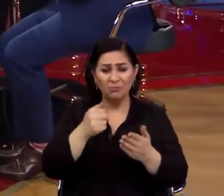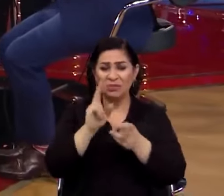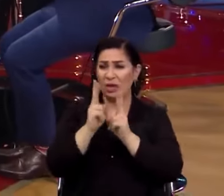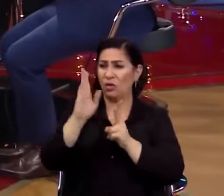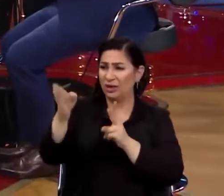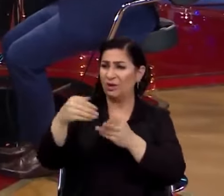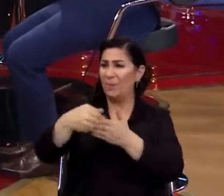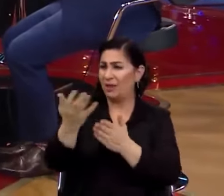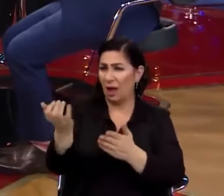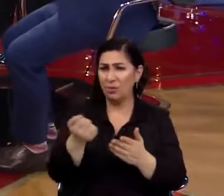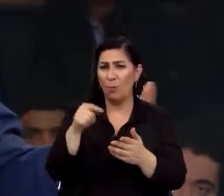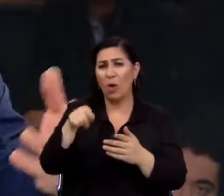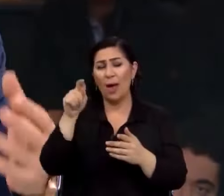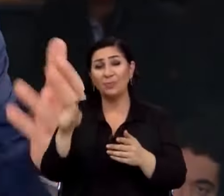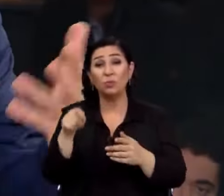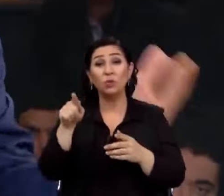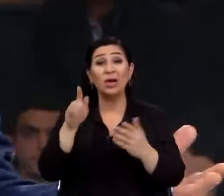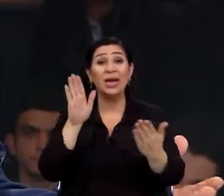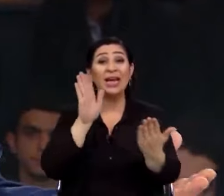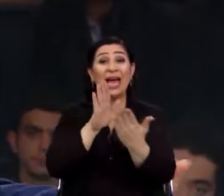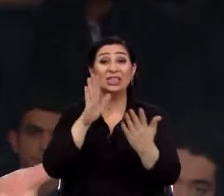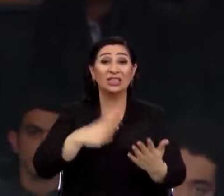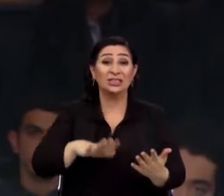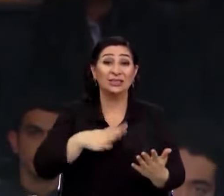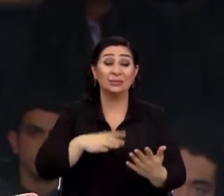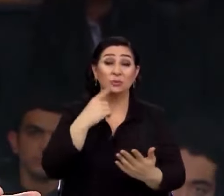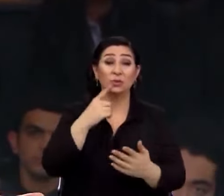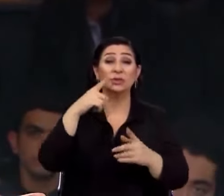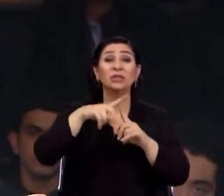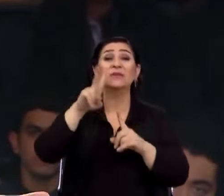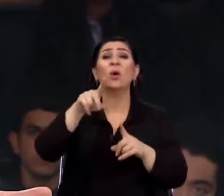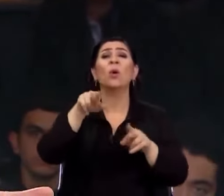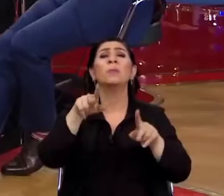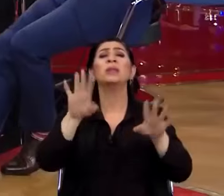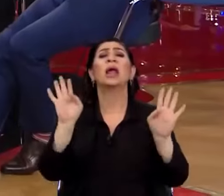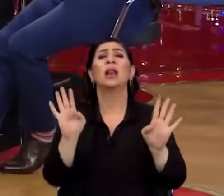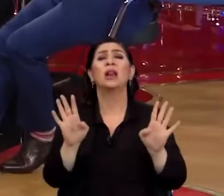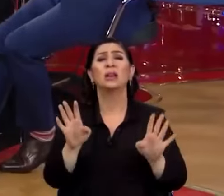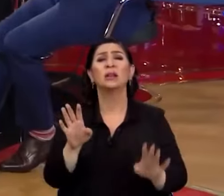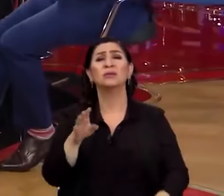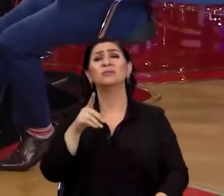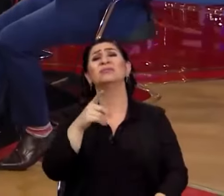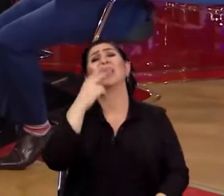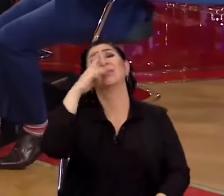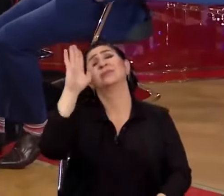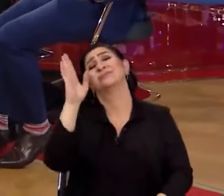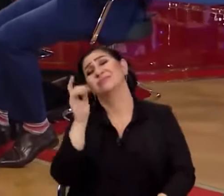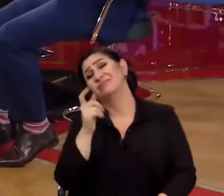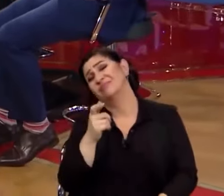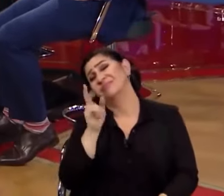aldım böyle bir şey yaptım Bunun karşılığını istiyorum diyor televizyonda böyle bir durum yok ya bu mu ulan ben seni seyrettim ver bana Bunun